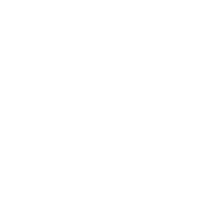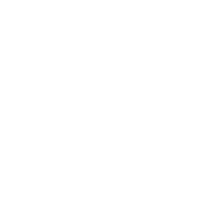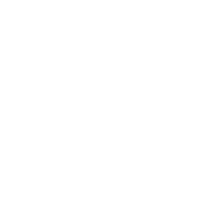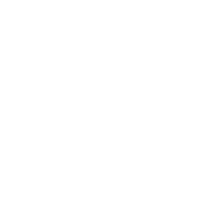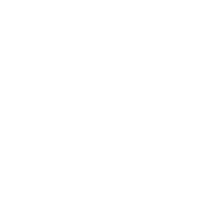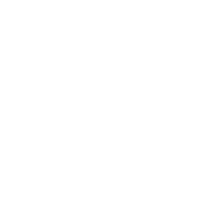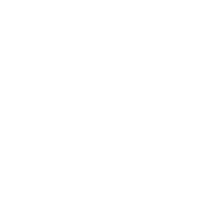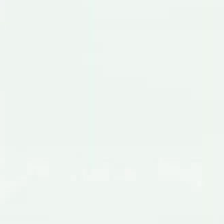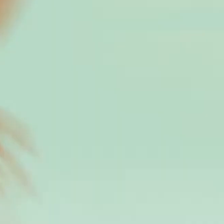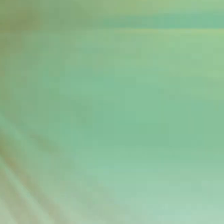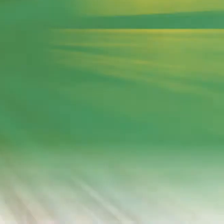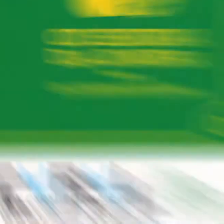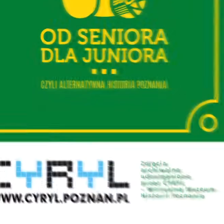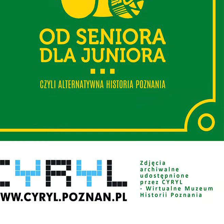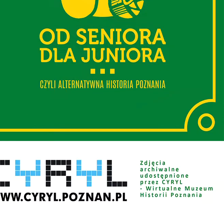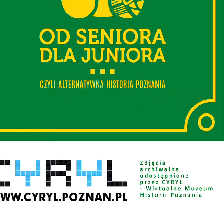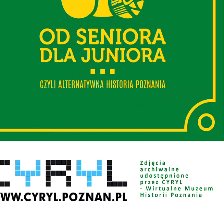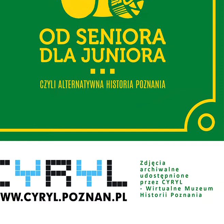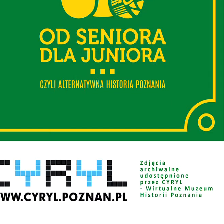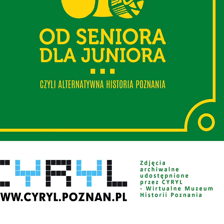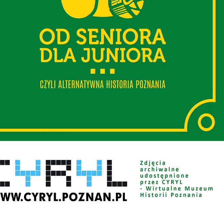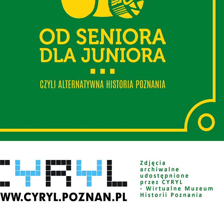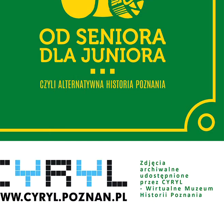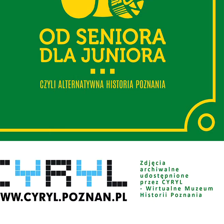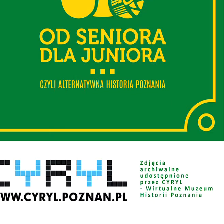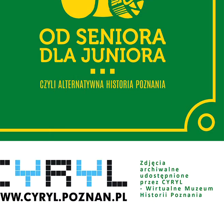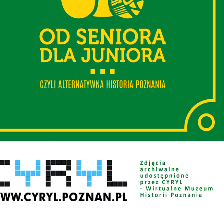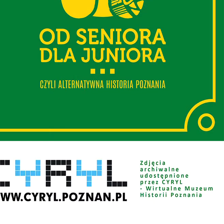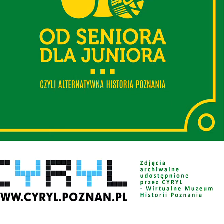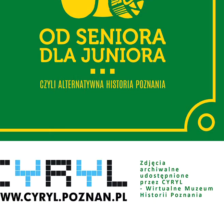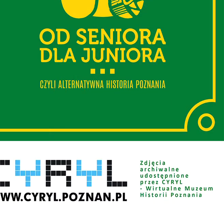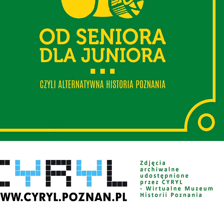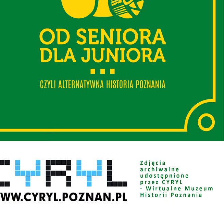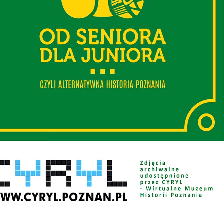(Napisy do filmu zostały przygotowane z wykorzystaniem platformy www.e-transkryptor.eu )